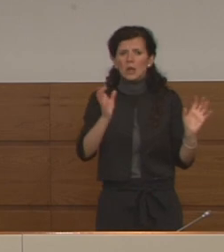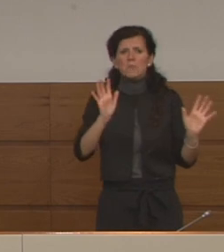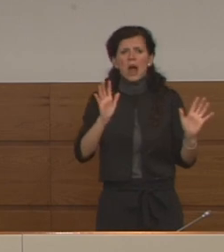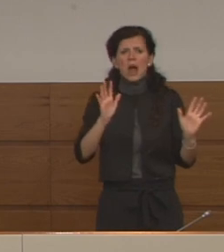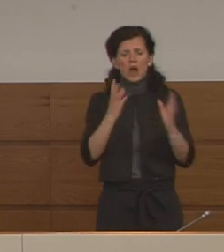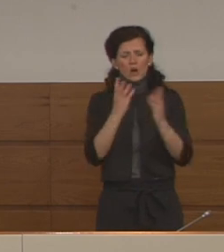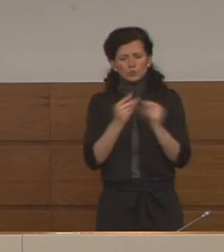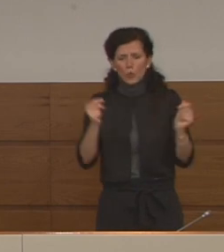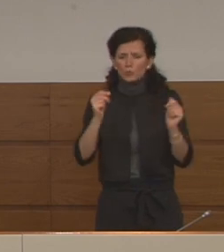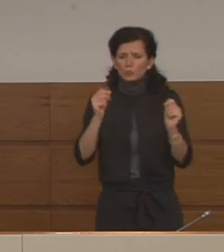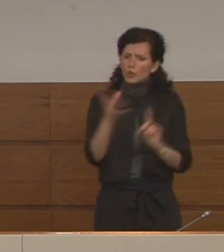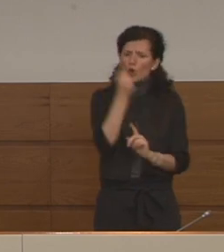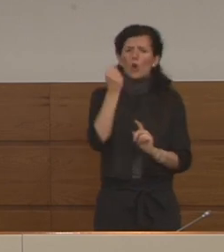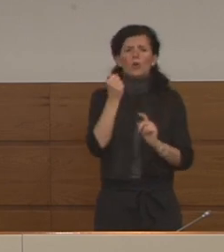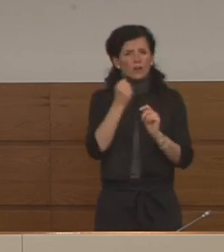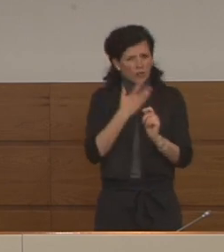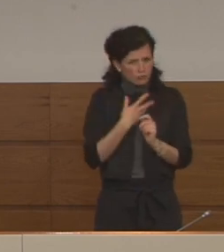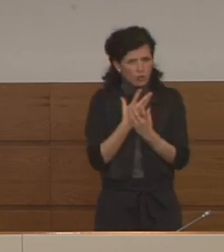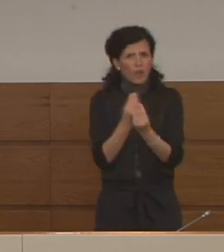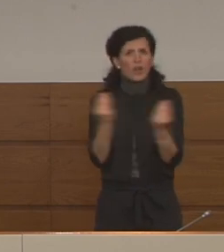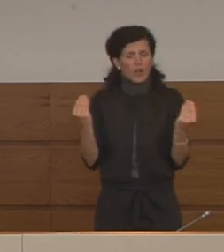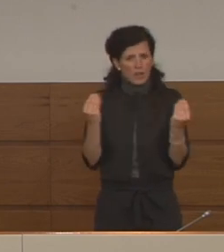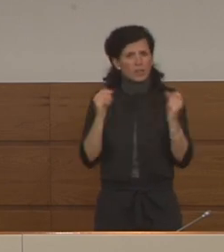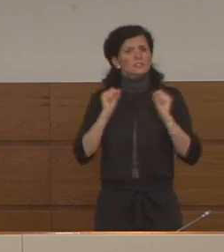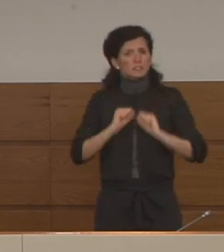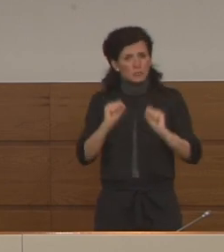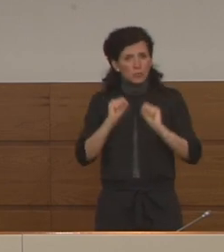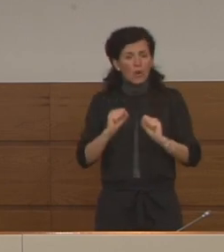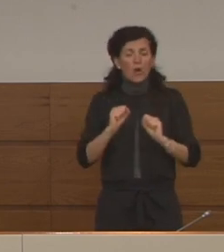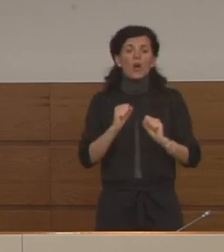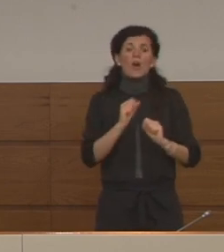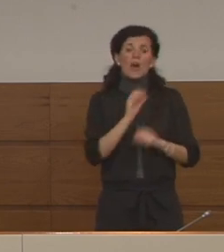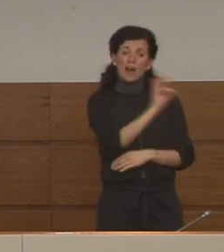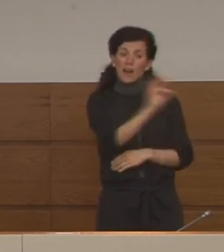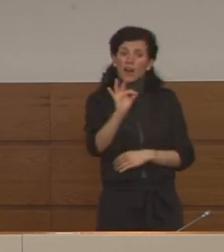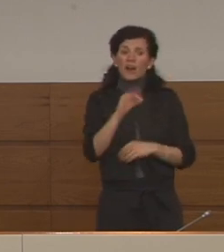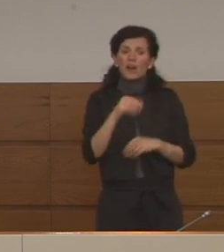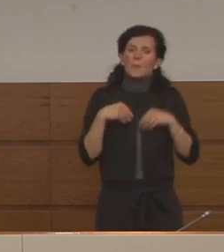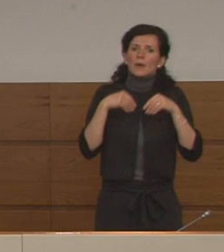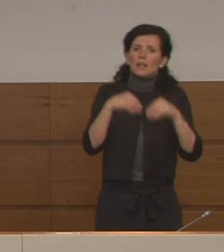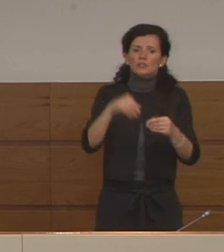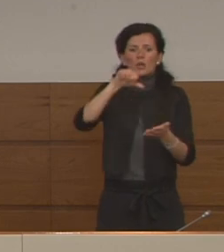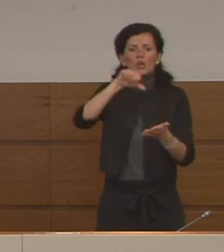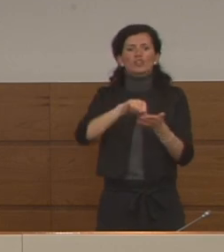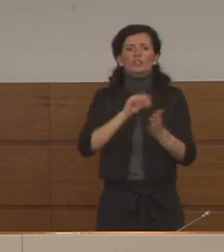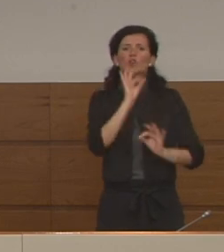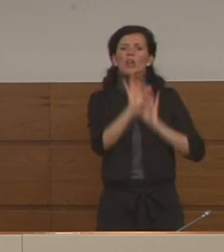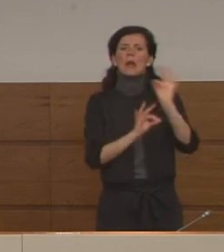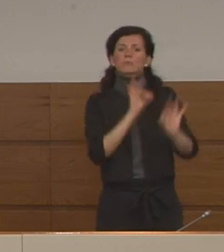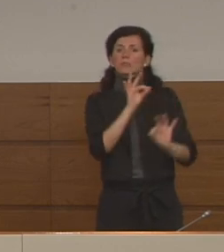Non possono partecipare più ai centri di riabilitazione. L'assistenza domiciliare